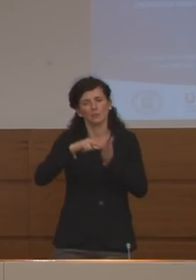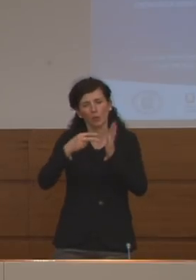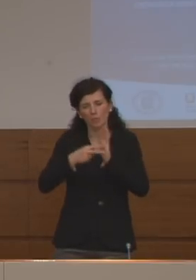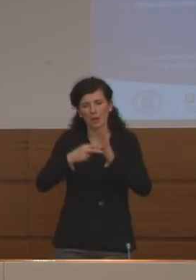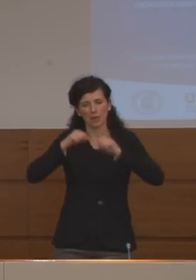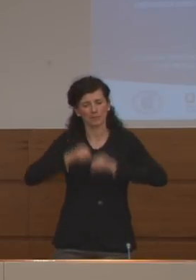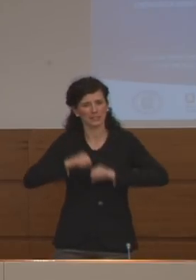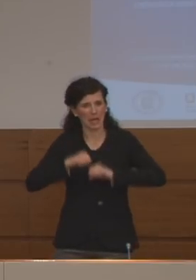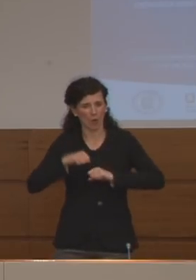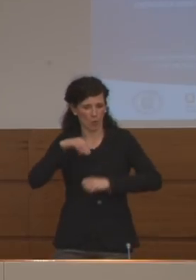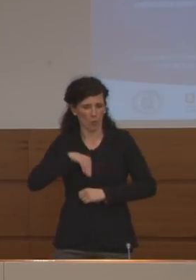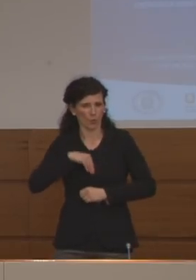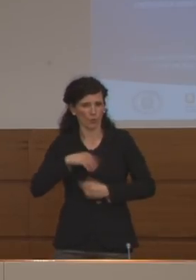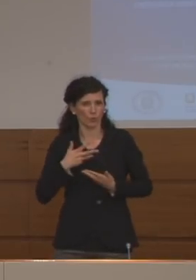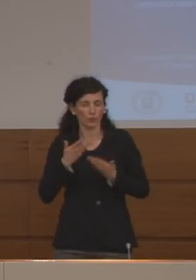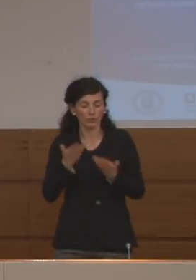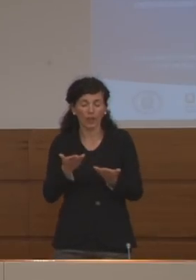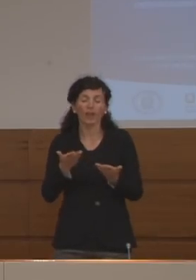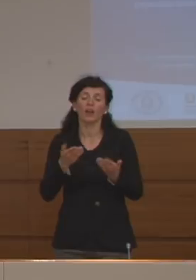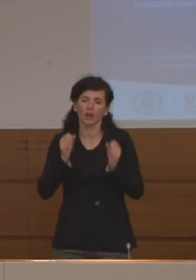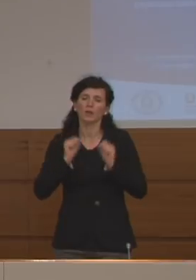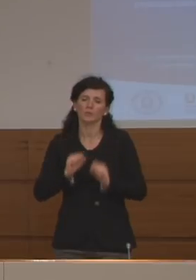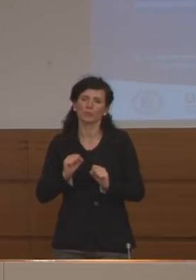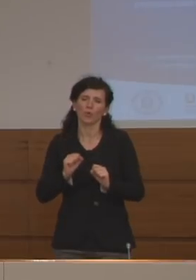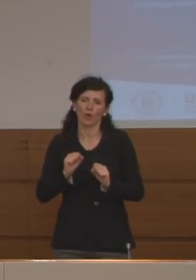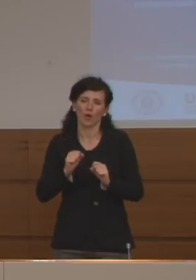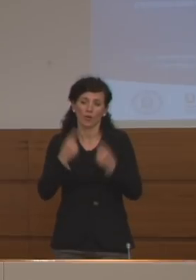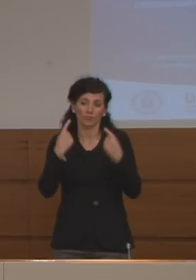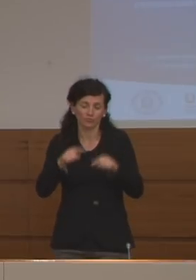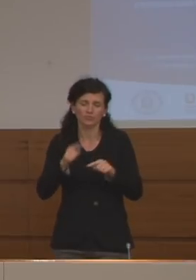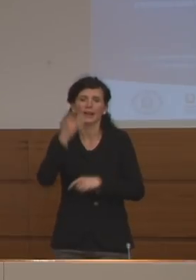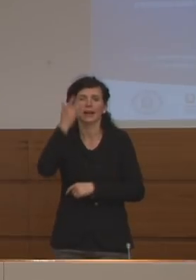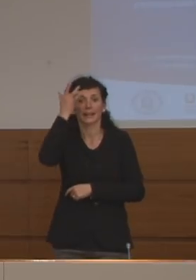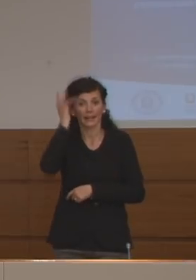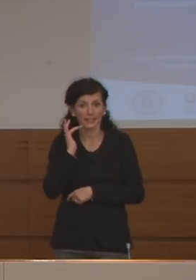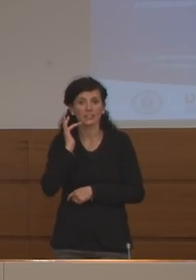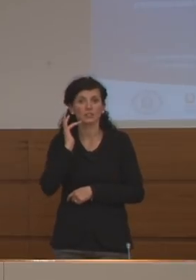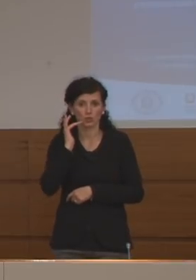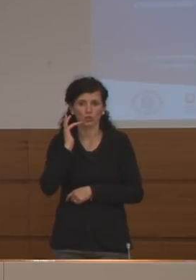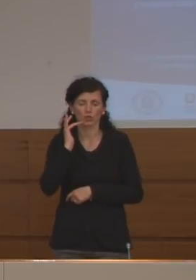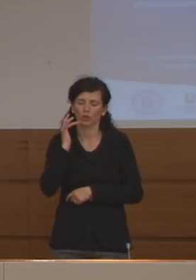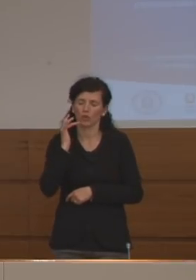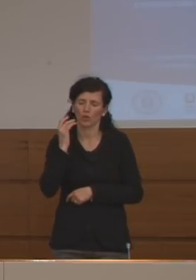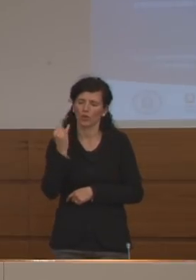rappresenta l'altro grande fattore di rischio, oltre all'età. Ricordiamo ancora